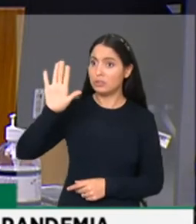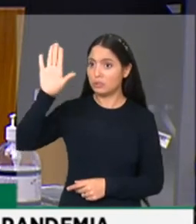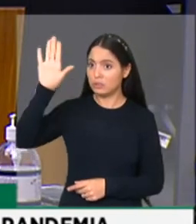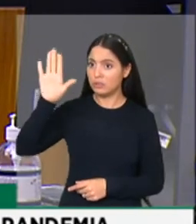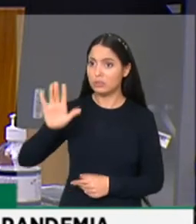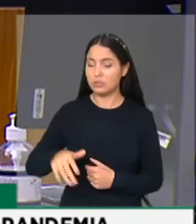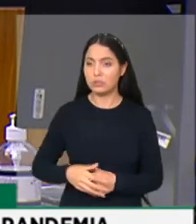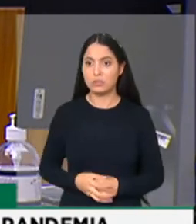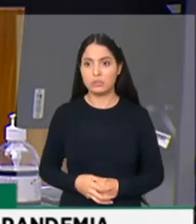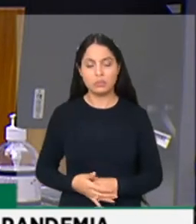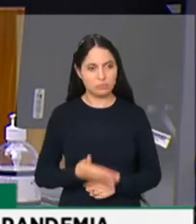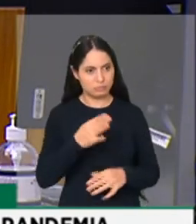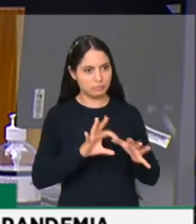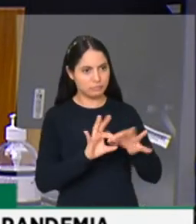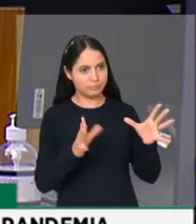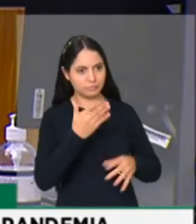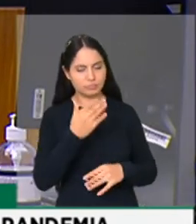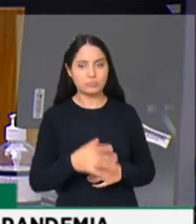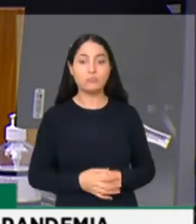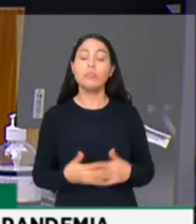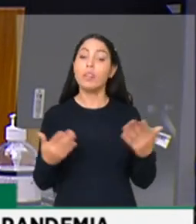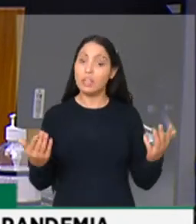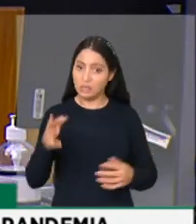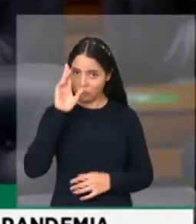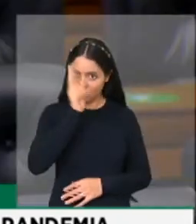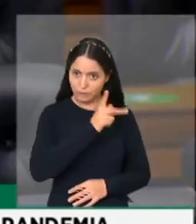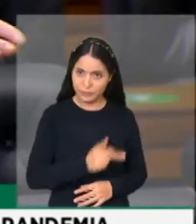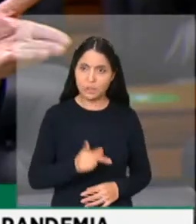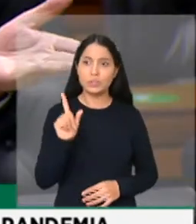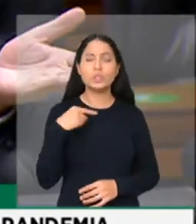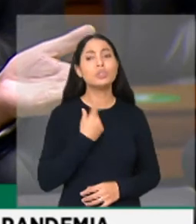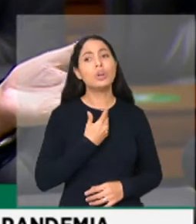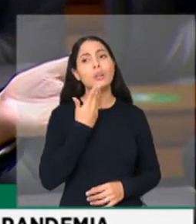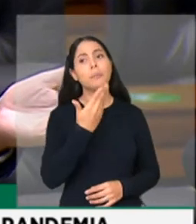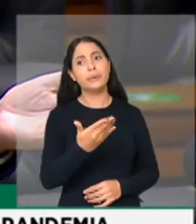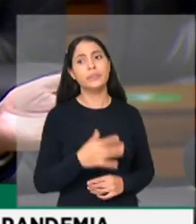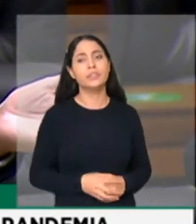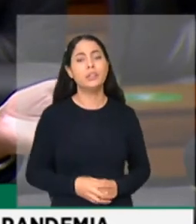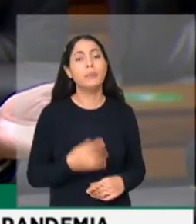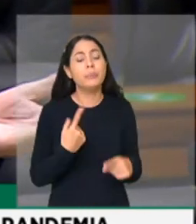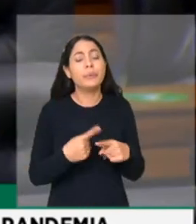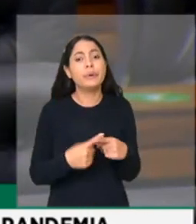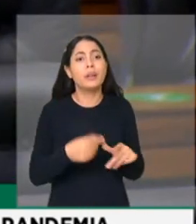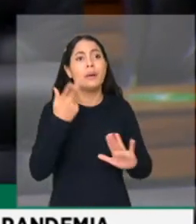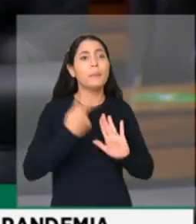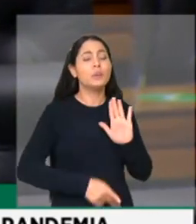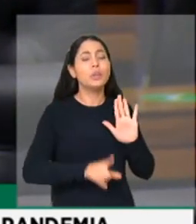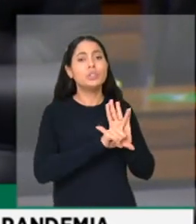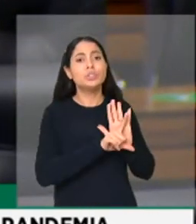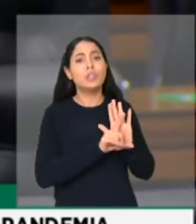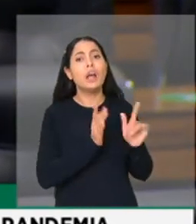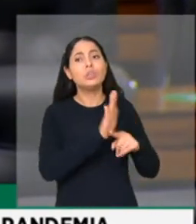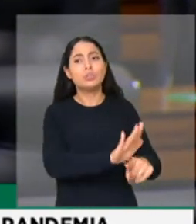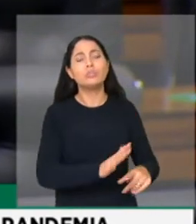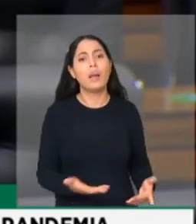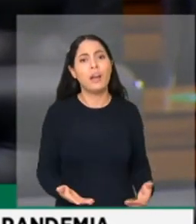PRESIDENTE. AQUI, PRESIDENTE. -- [PRESIDENTE]: POIS NÃO . -- [DEPUTADO]: BEM RÁPIDO PRESIDENTE, EM SOCORRO DO PROJETO, ESSE PROJETO FOI AMPLAMENTE AMPLIADO AQUI NA CASA, FOI FEITO UMA